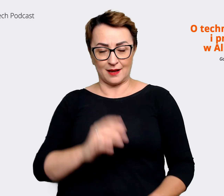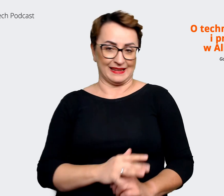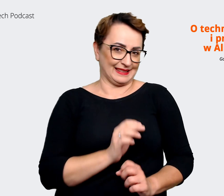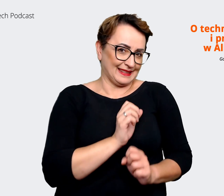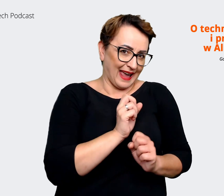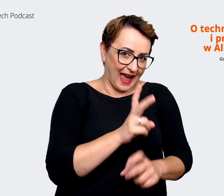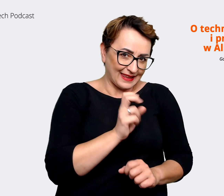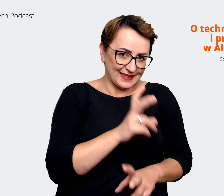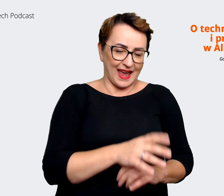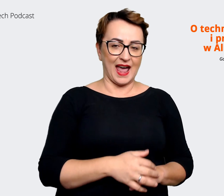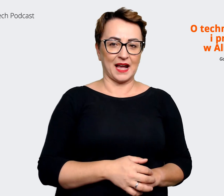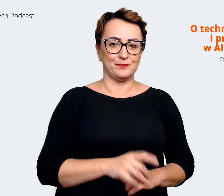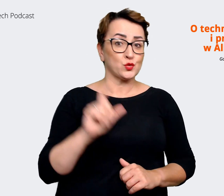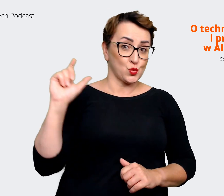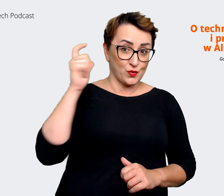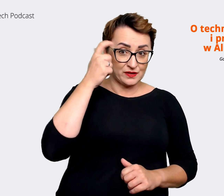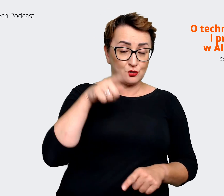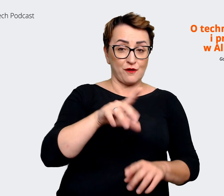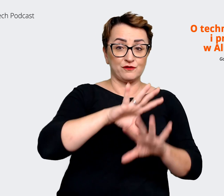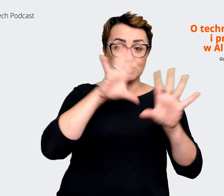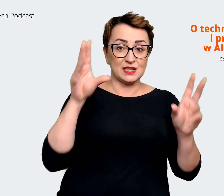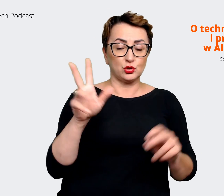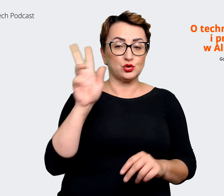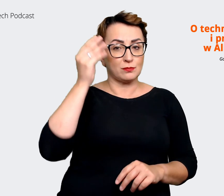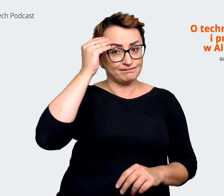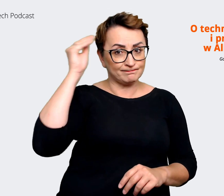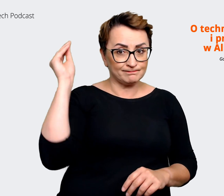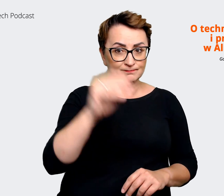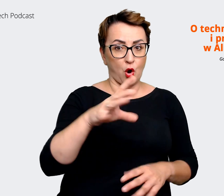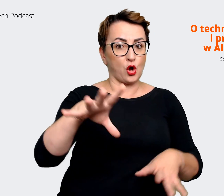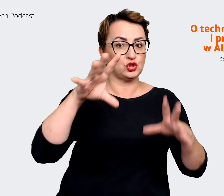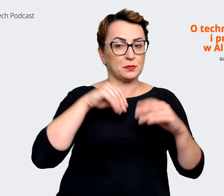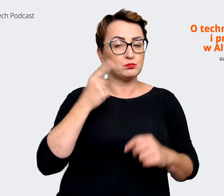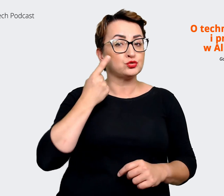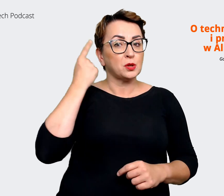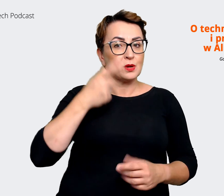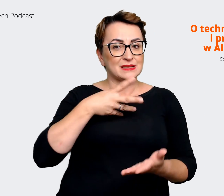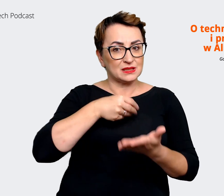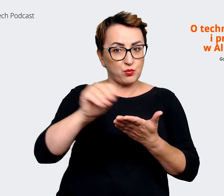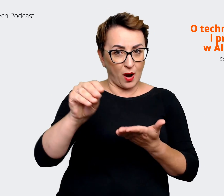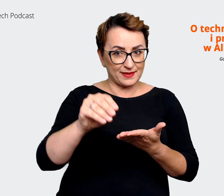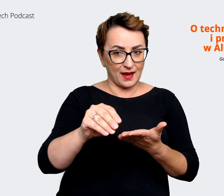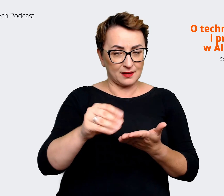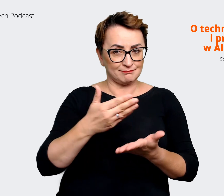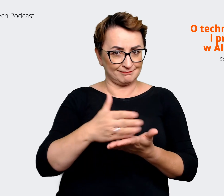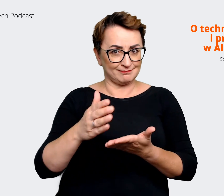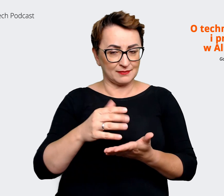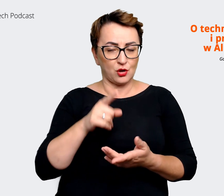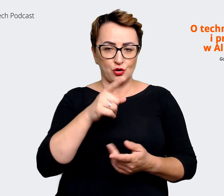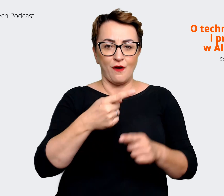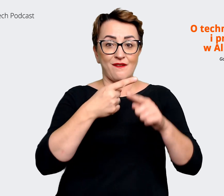którzy dostają powiadomienia przypominające o spłacie. To jest fragment, który miałem możliwość